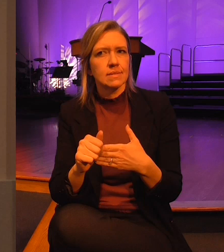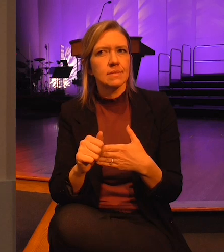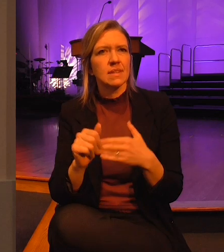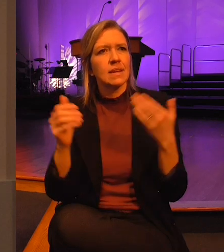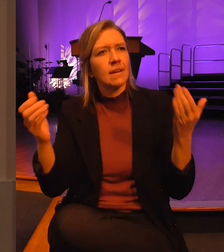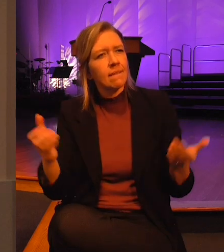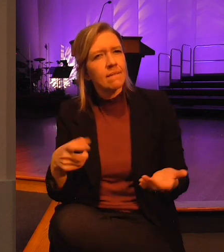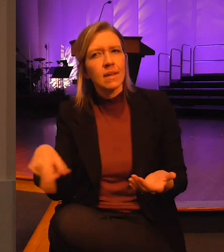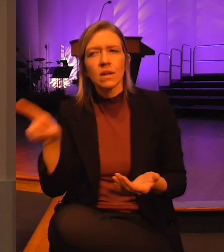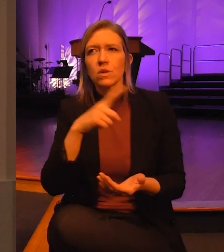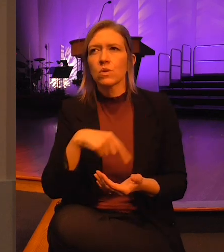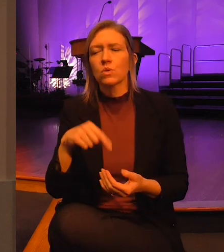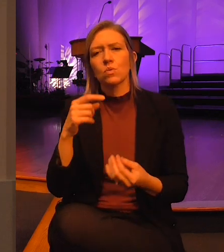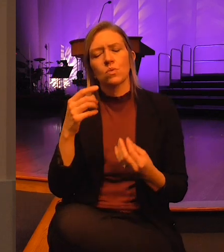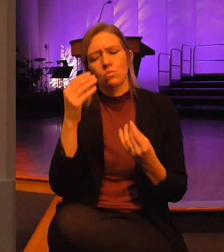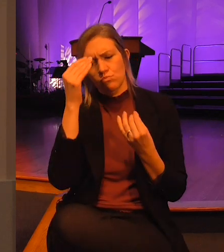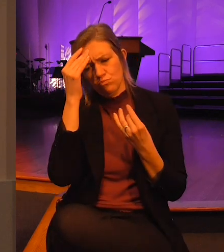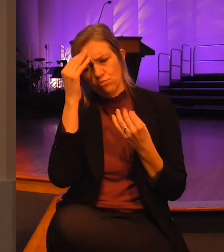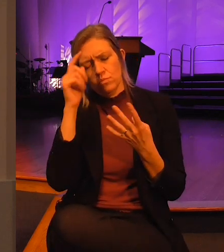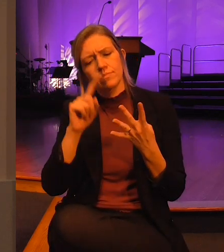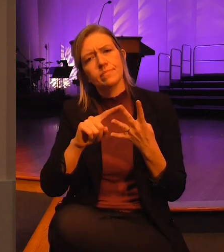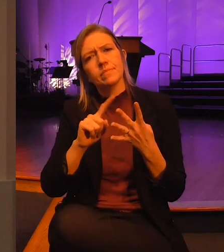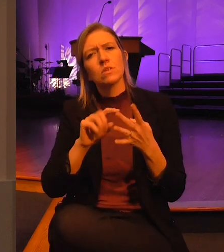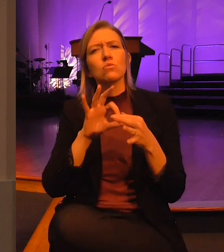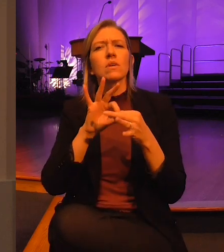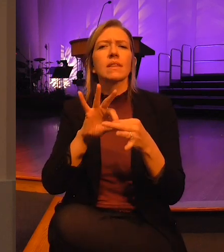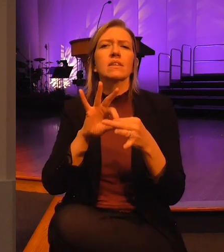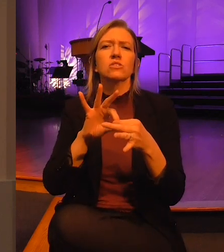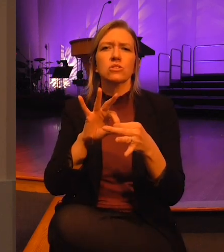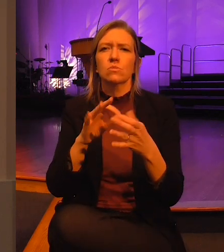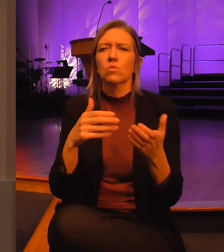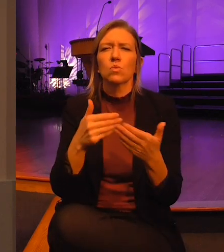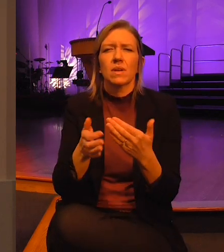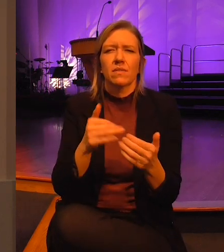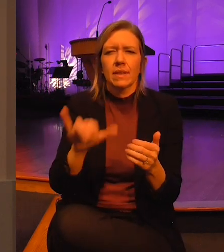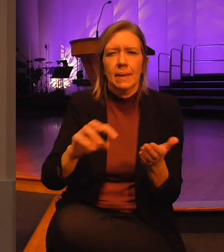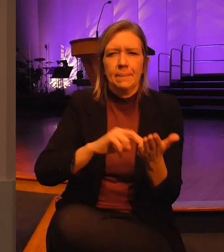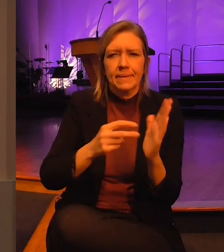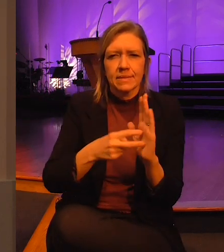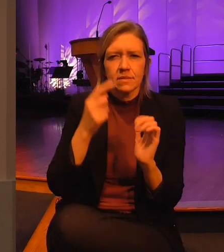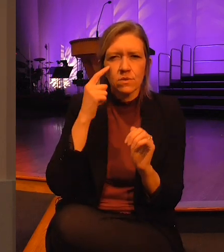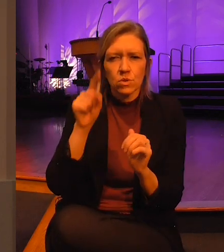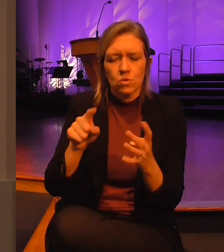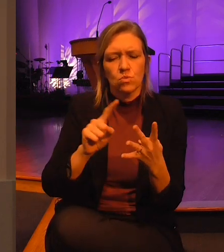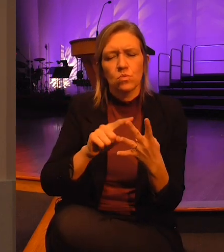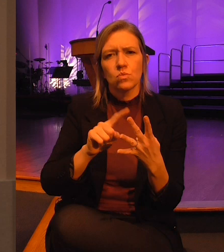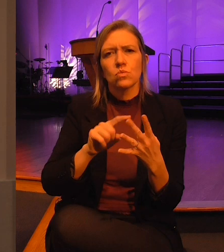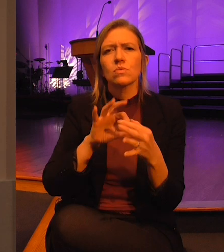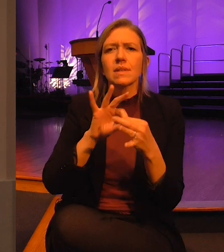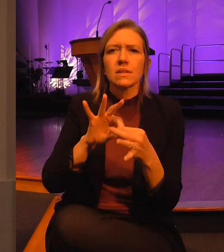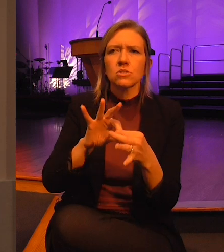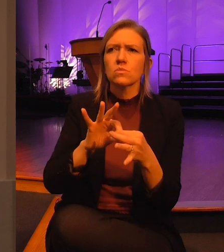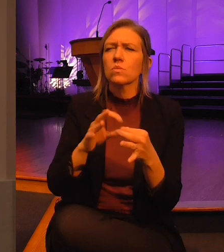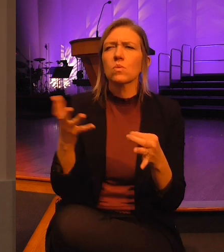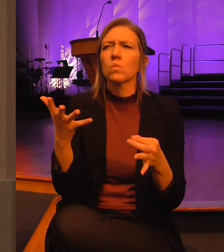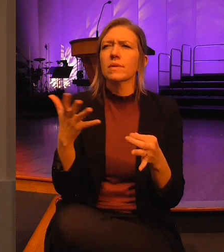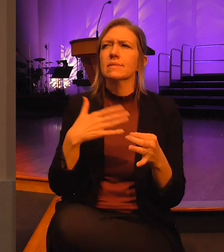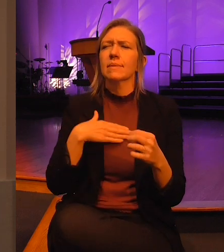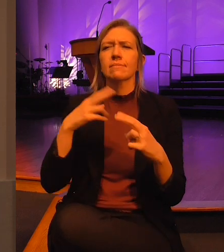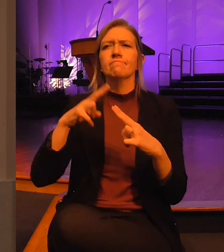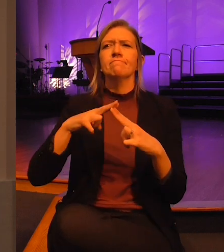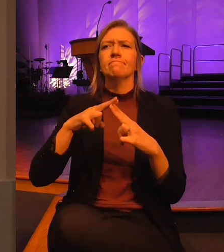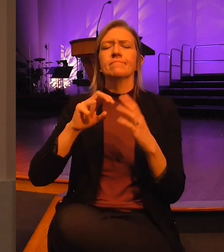a la relación o lo que sea que coloques allí, cuál es mi intención clave, solo permite que surja para